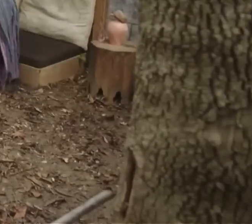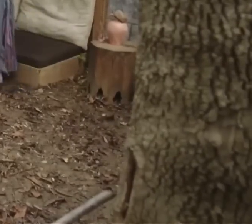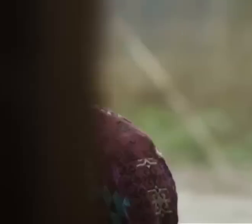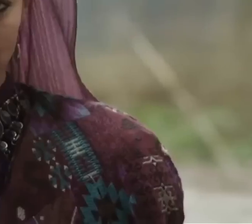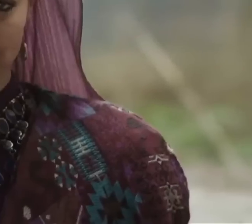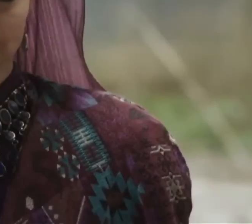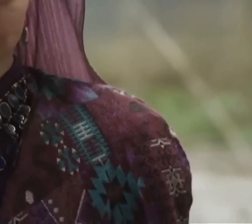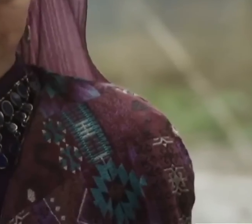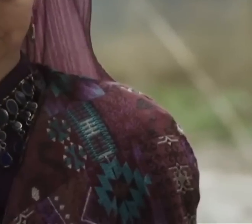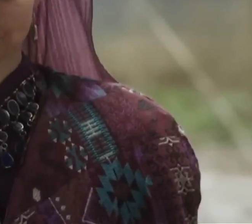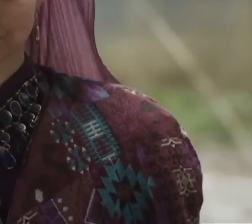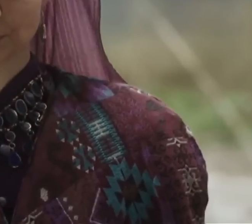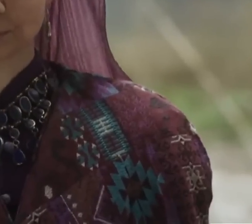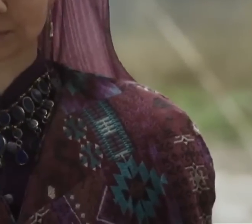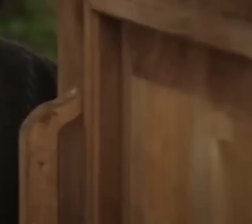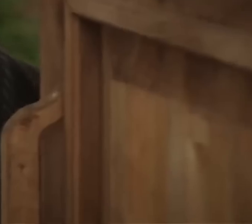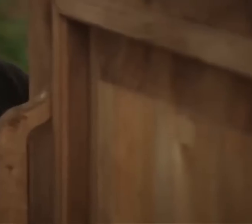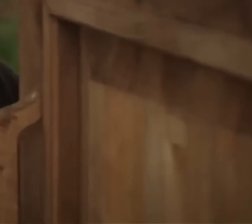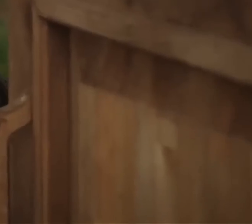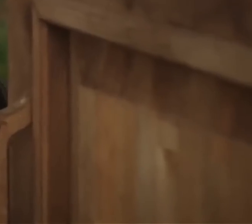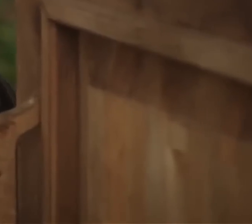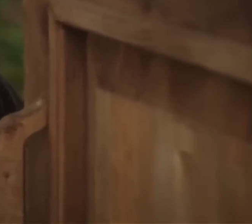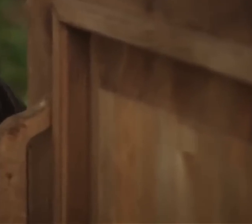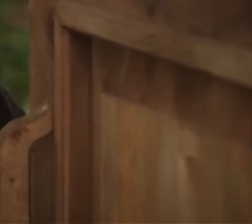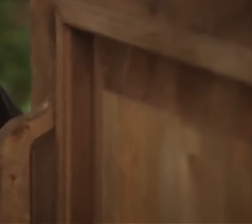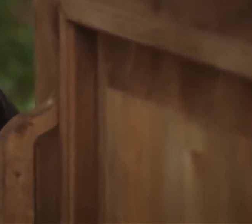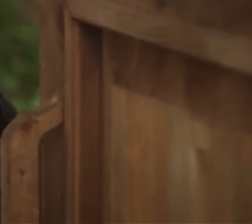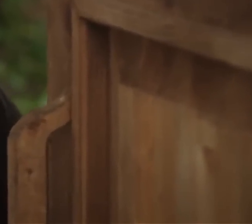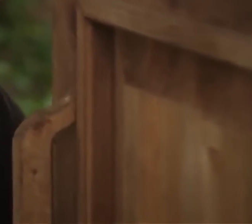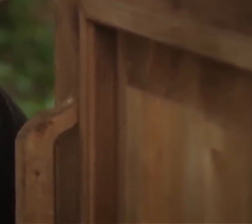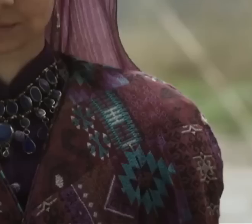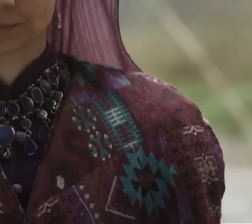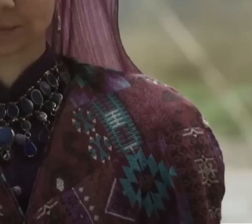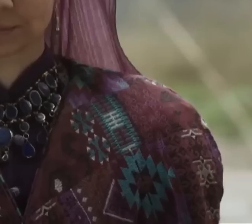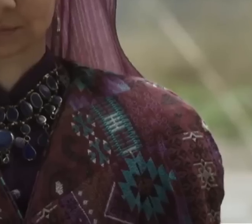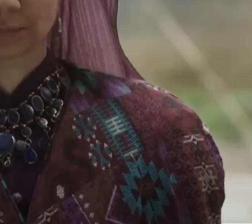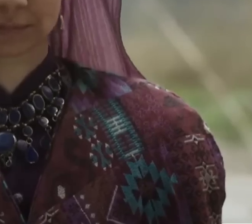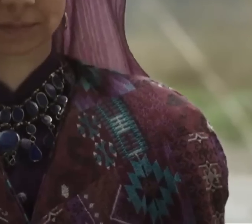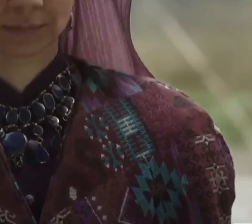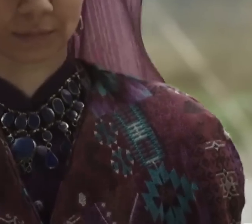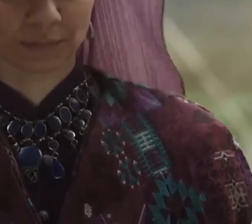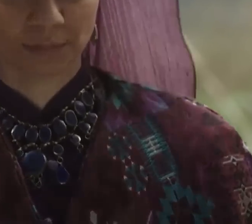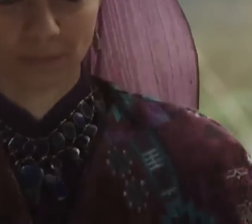(Kapı gıcırtısı sesi) (Müzik - Duygusal)